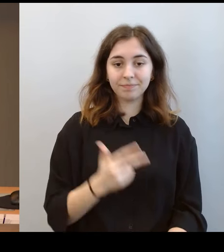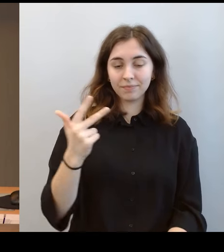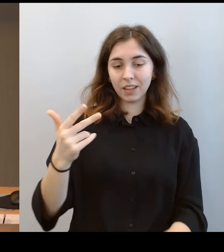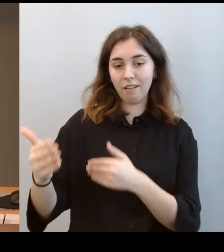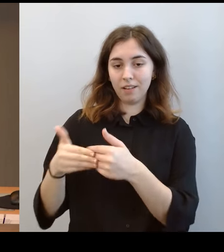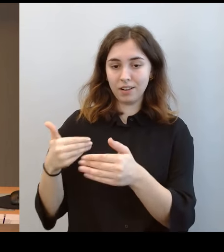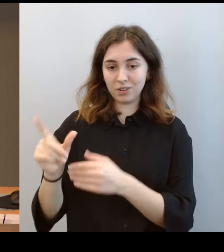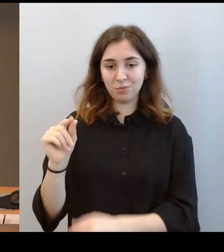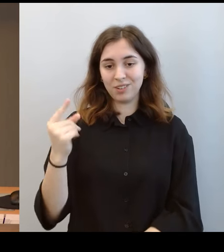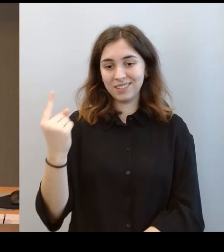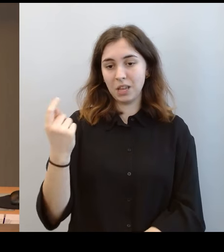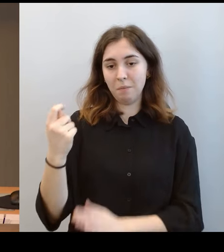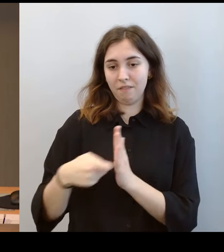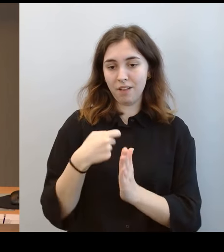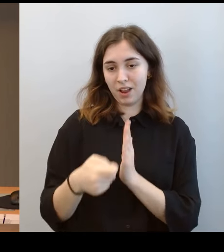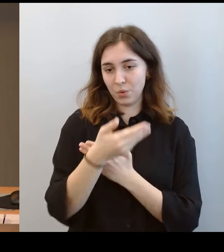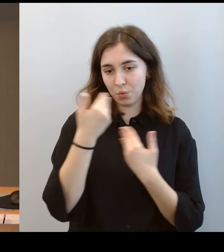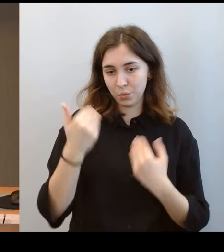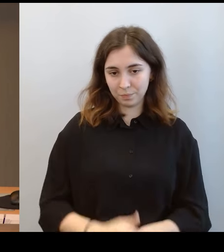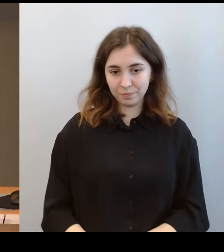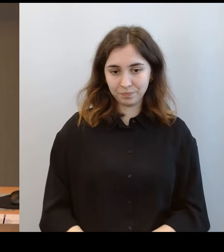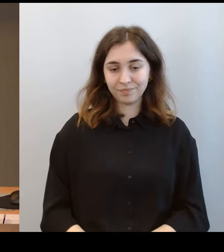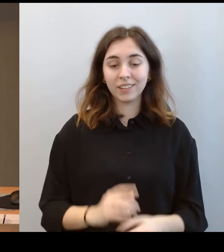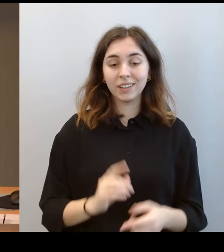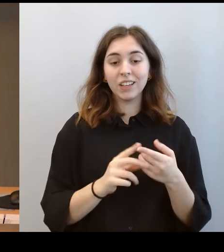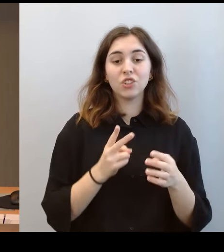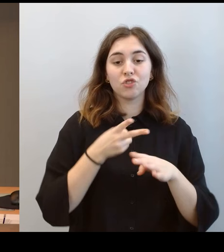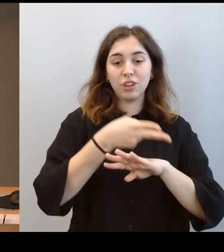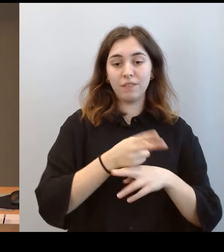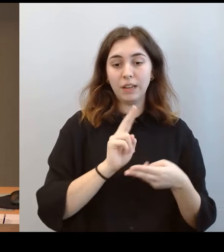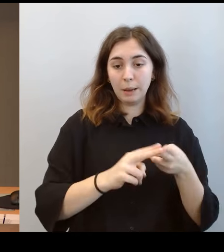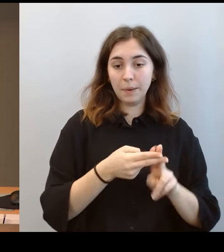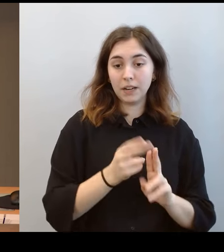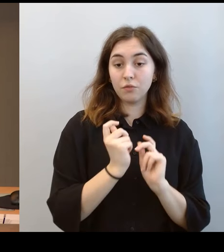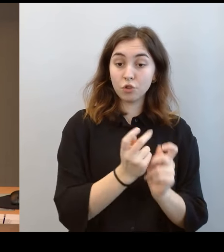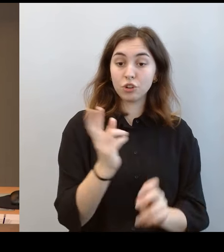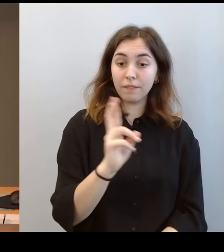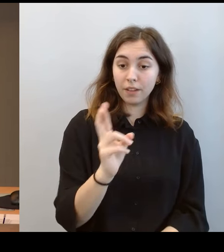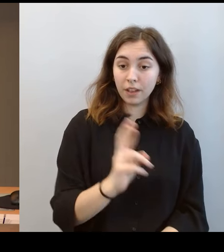gewählt, und als stellvertretendes Mitglied war vorgeschlagen, Herr Abgeordneter Tommy Tabor.